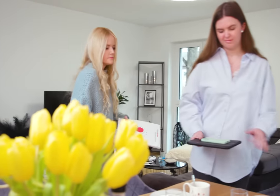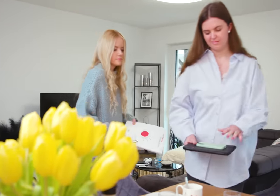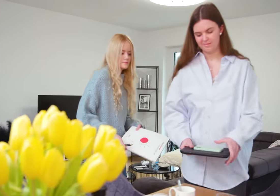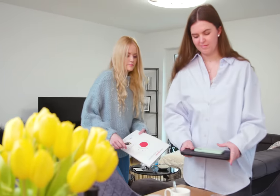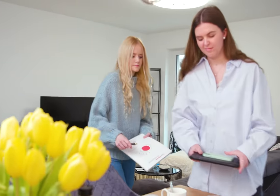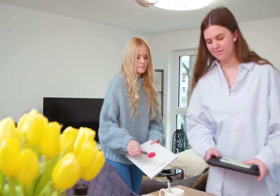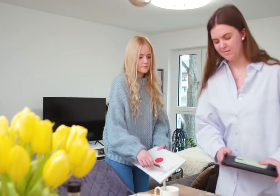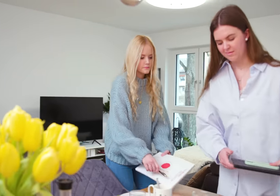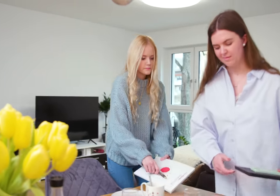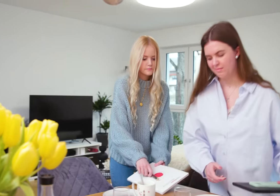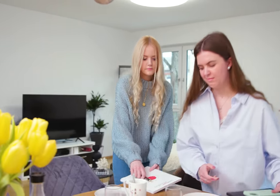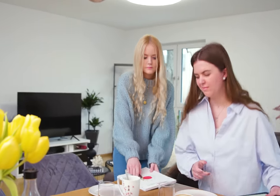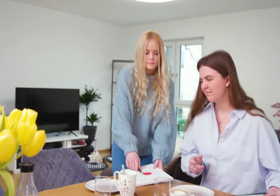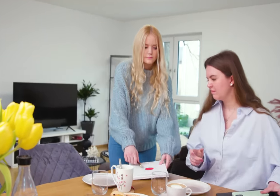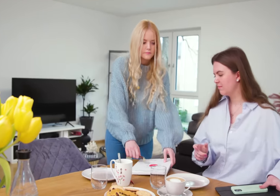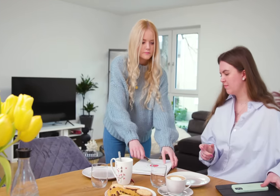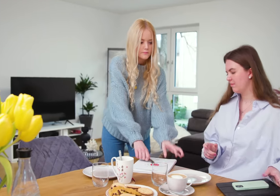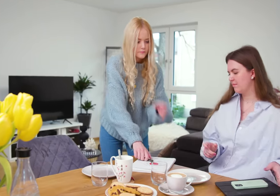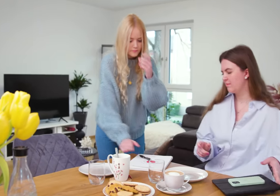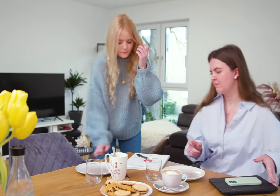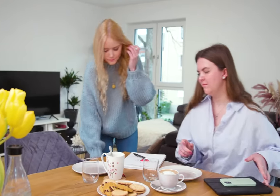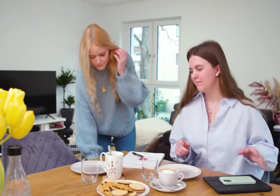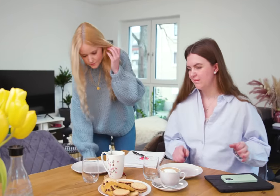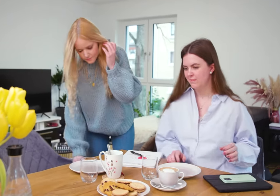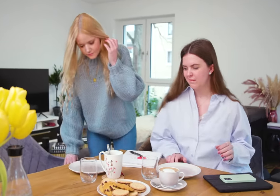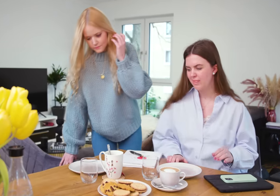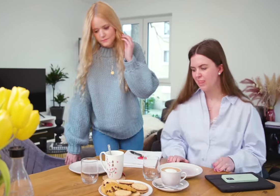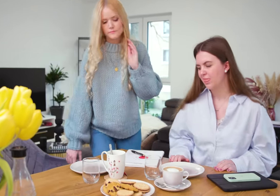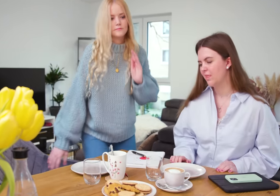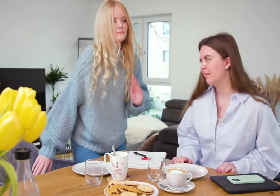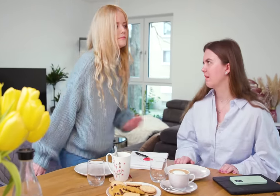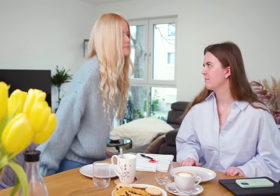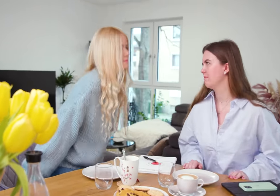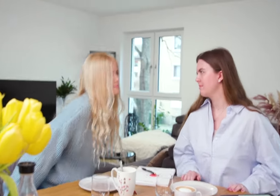Wenn wir uns treffen, planen wir sehr viel für unseren gemeinsamen Instagram-Account.